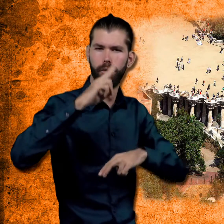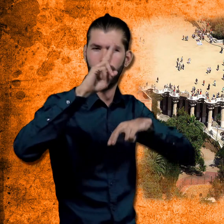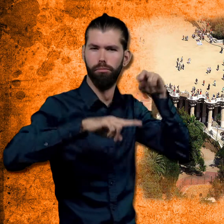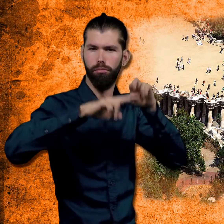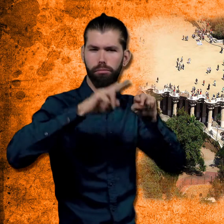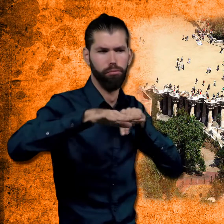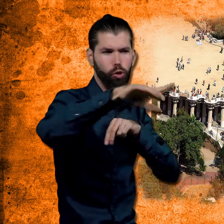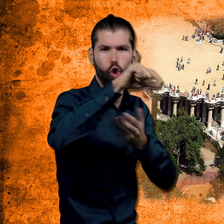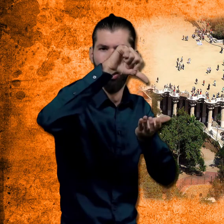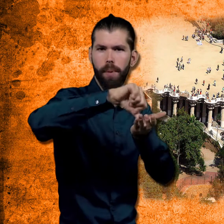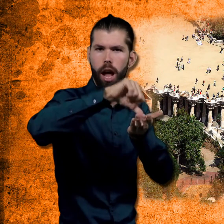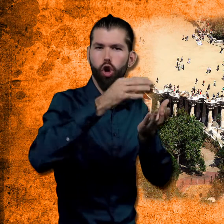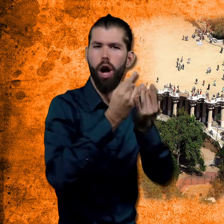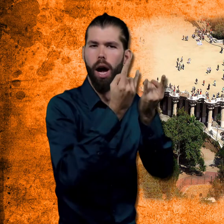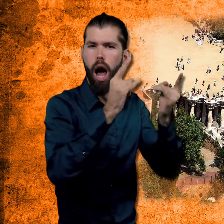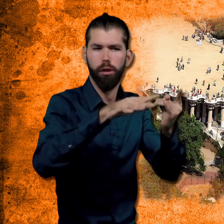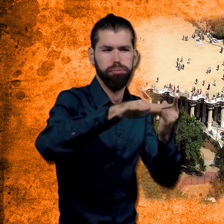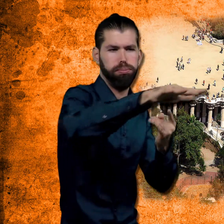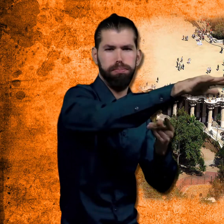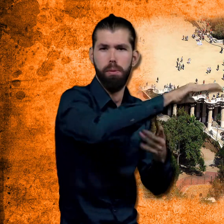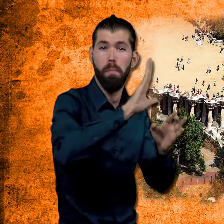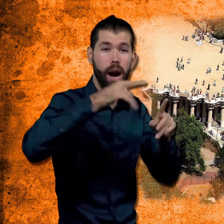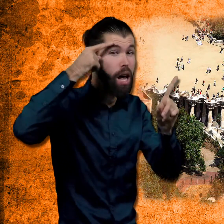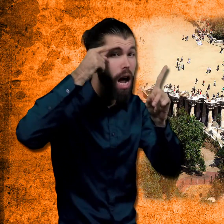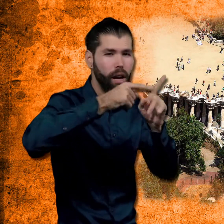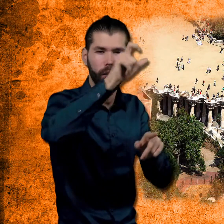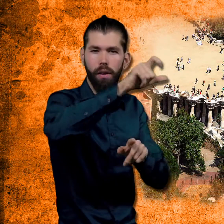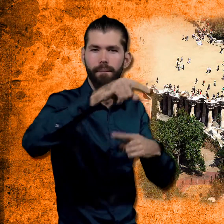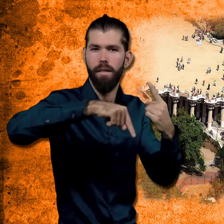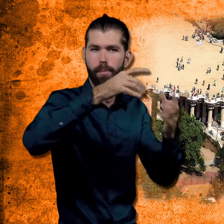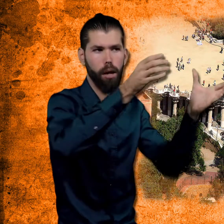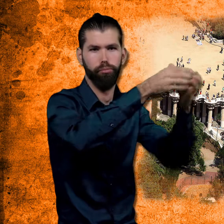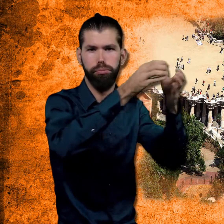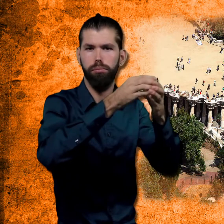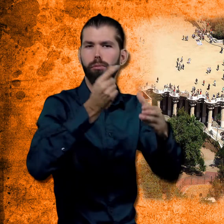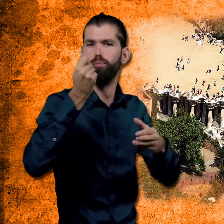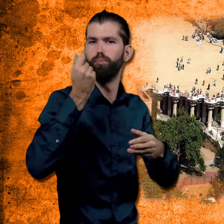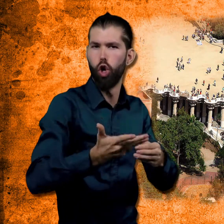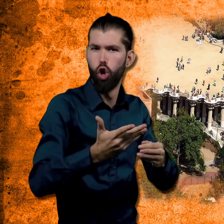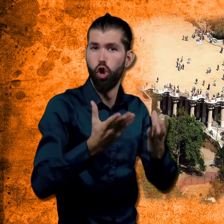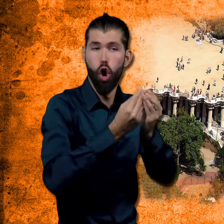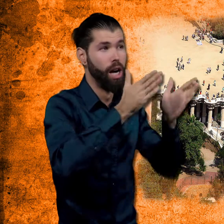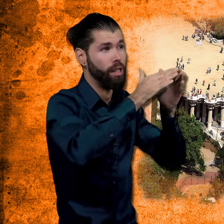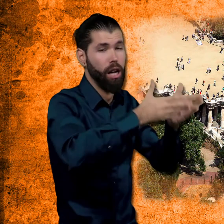la construcció als afores de Barcelona d’una urbanització per a famílies benestants